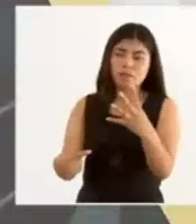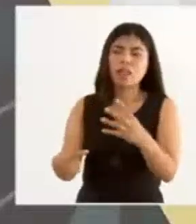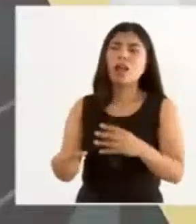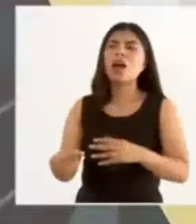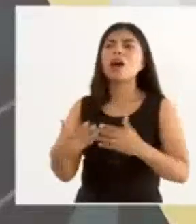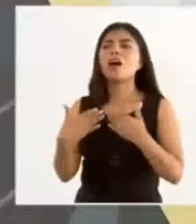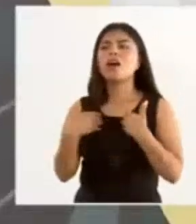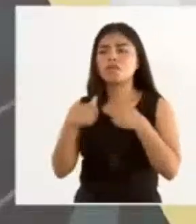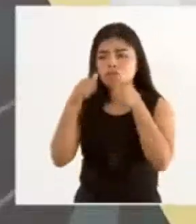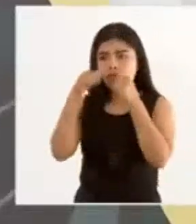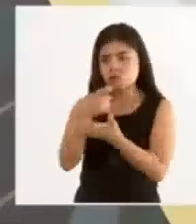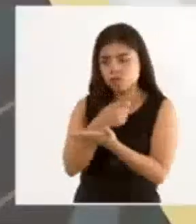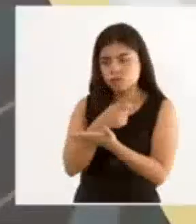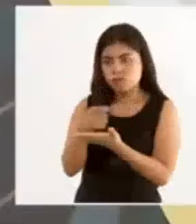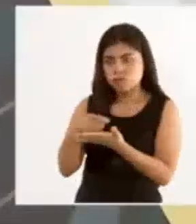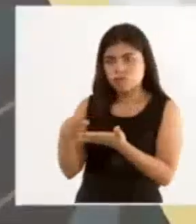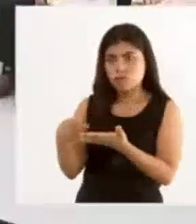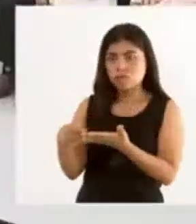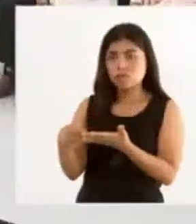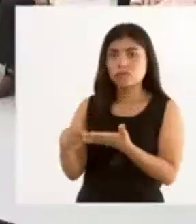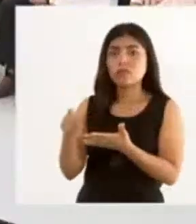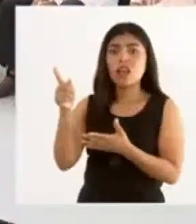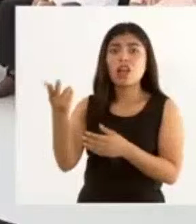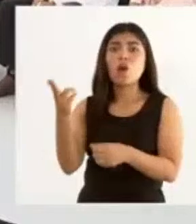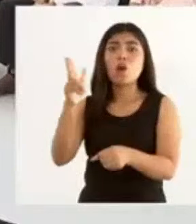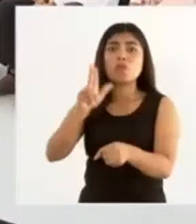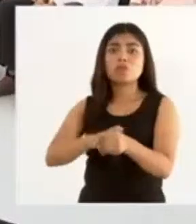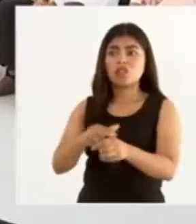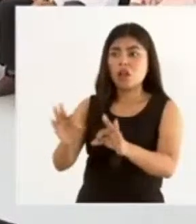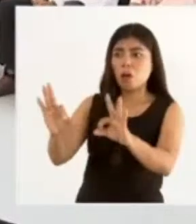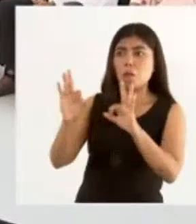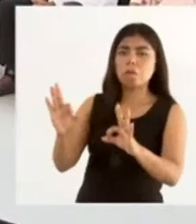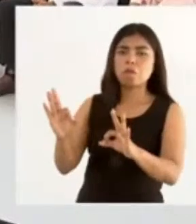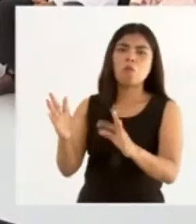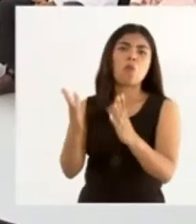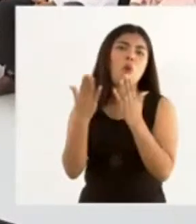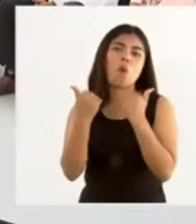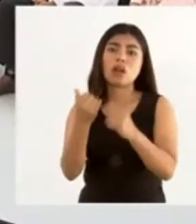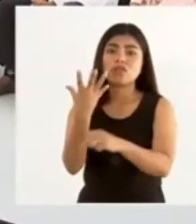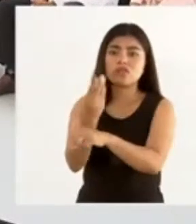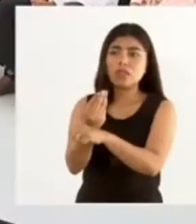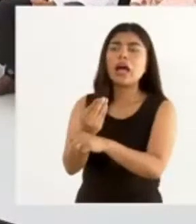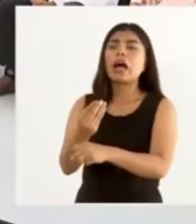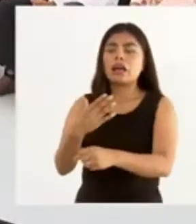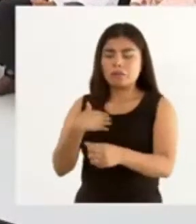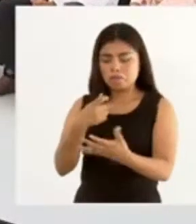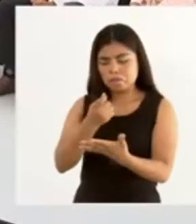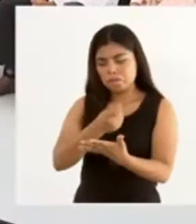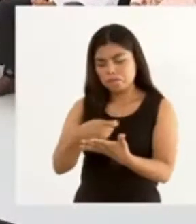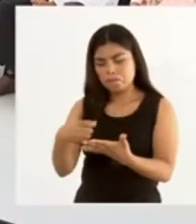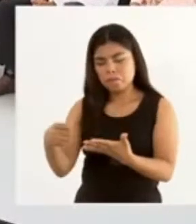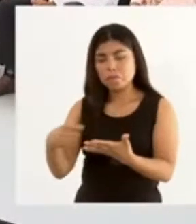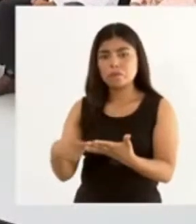los quirófanos deben funcionar al 100 con el mejor equipamiento. No puede haber un centro de salud